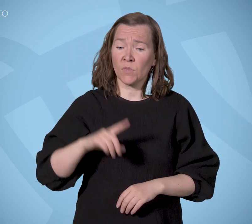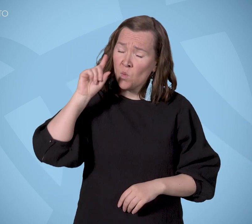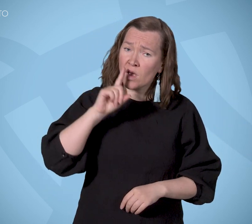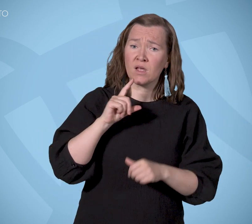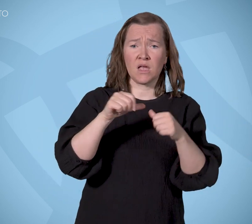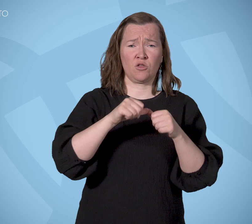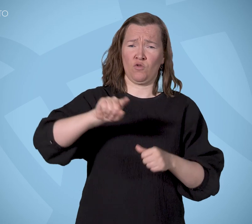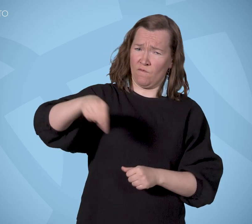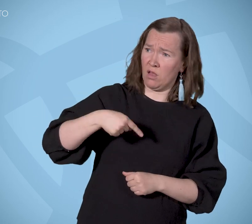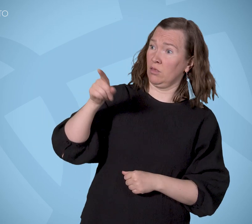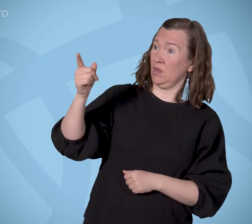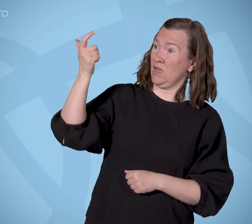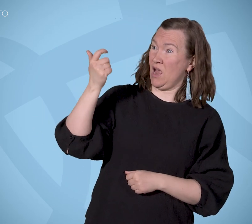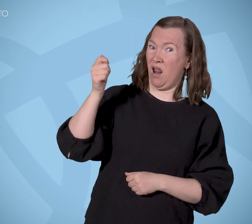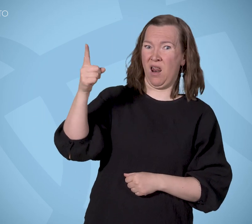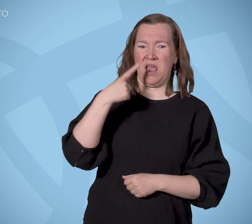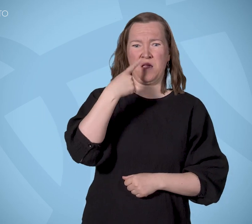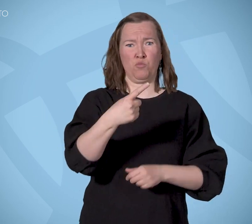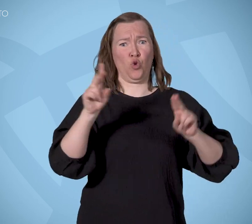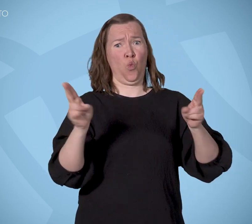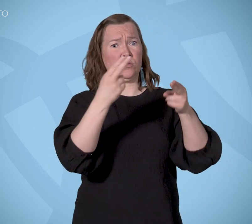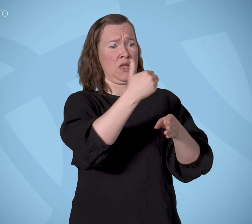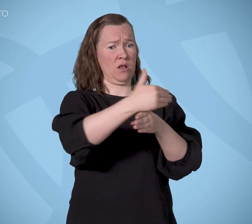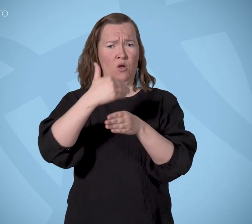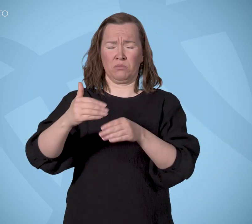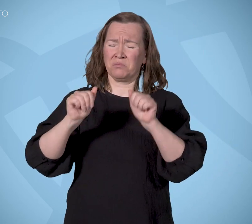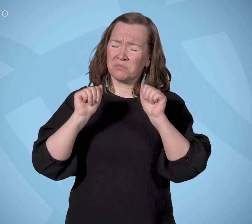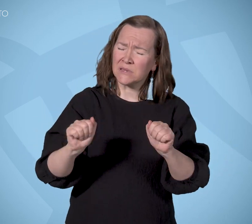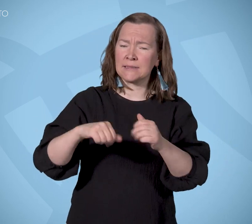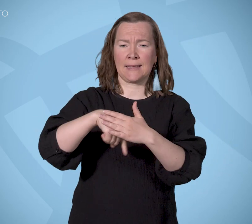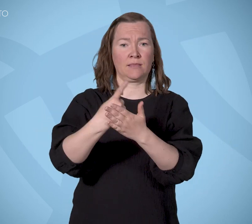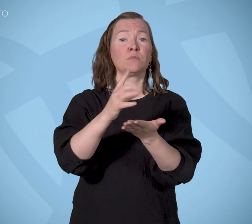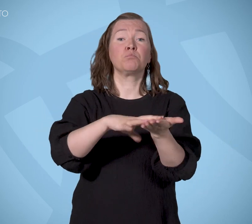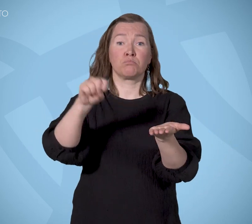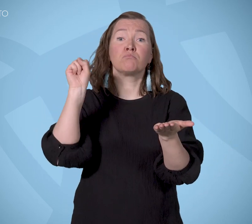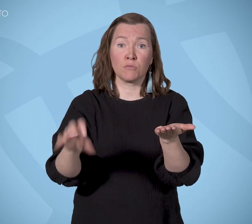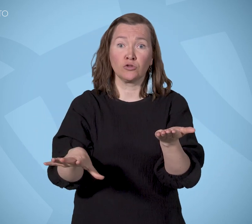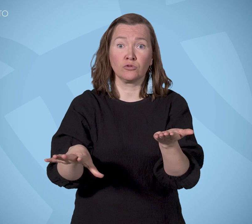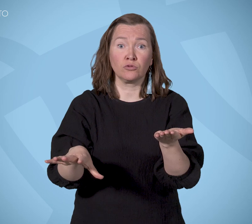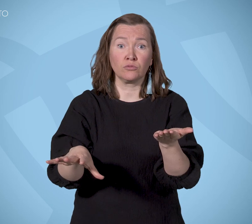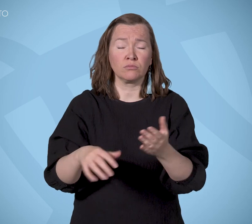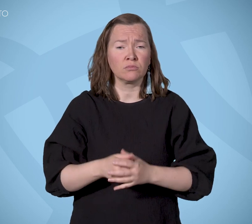Kuurojen Liitto vaatii, että Kelan ilmoittamat uudet rajaukset on välittömästi poistettava.